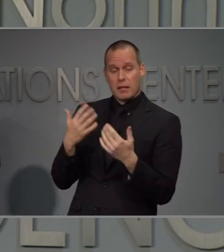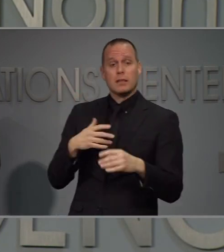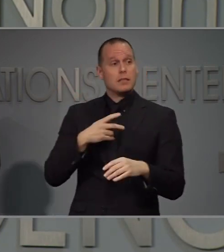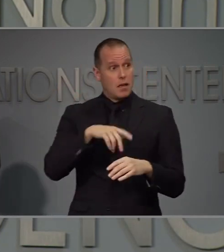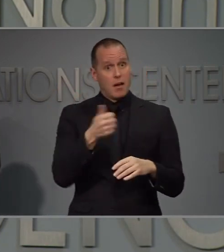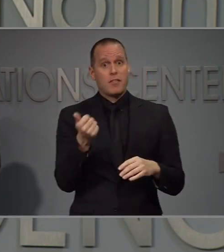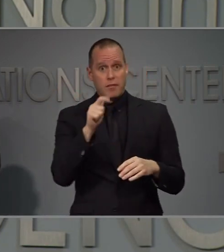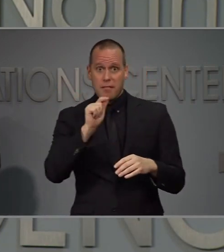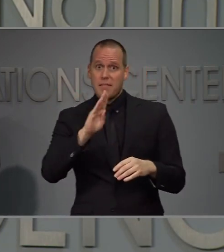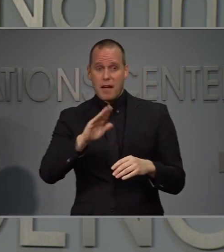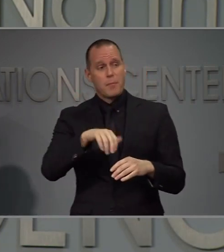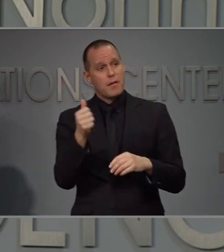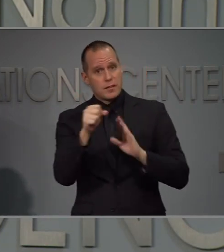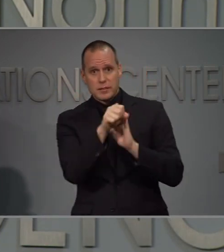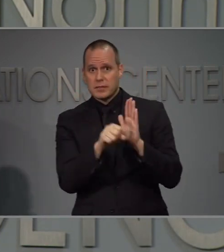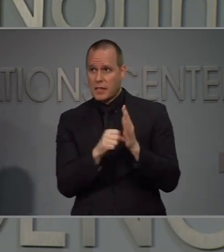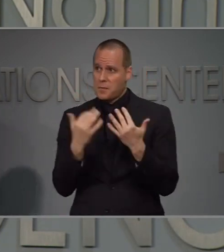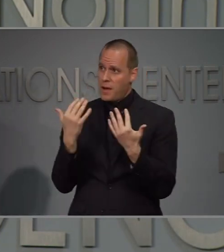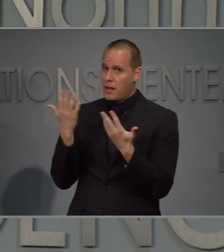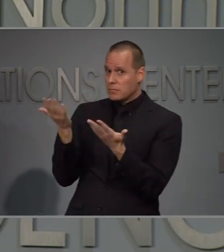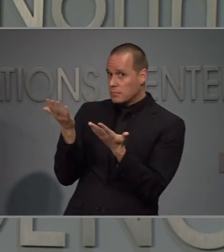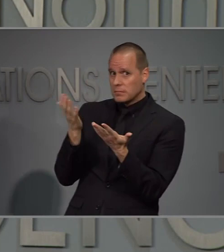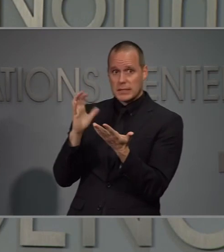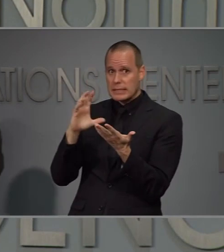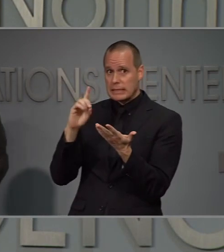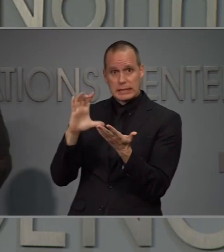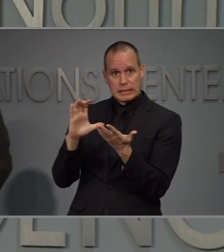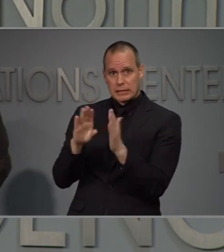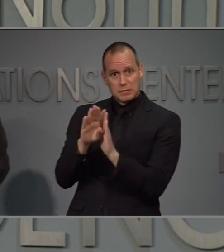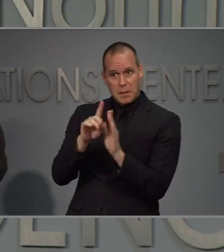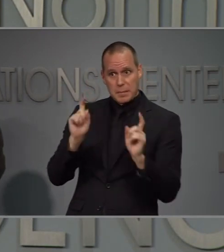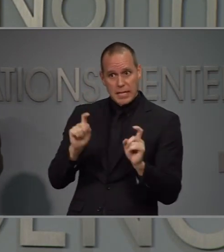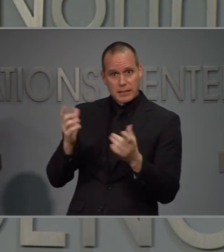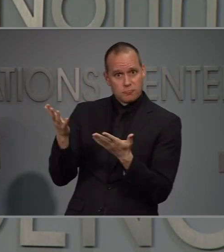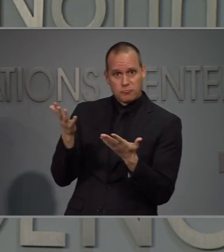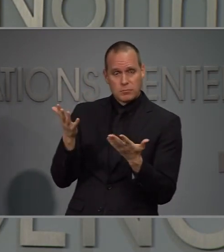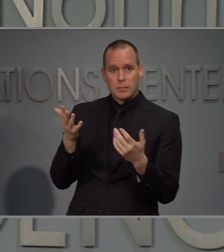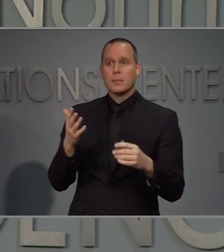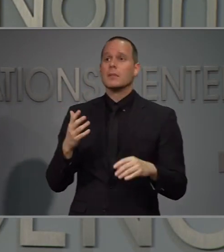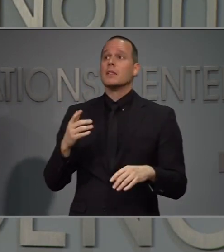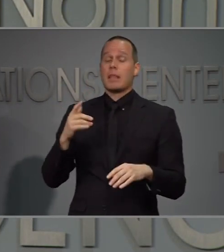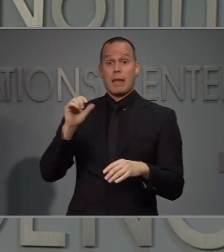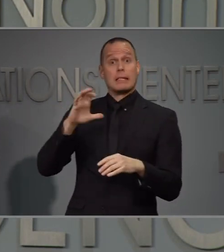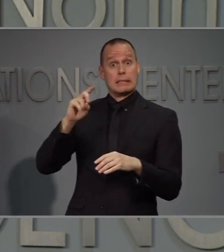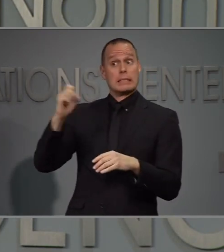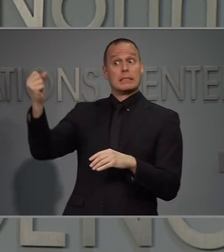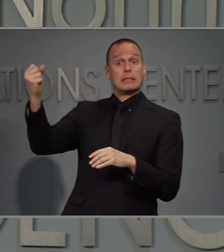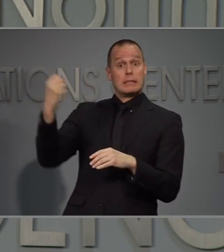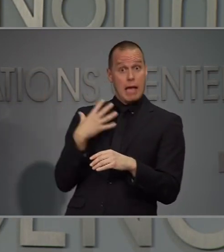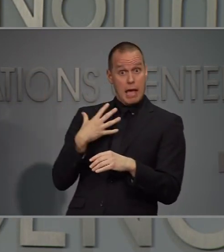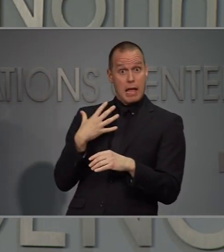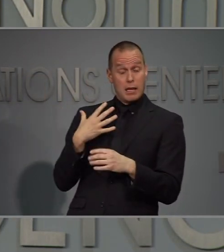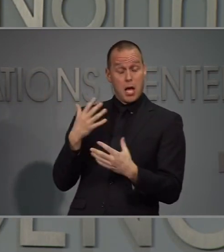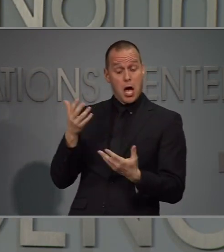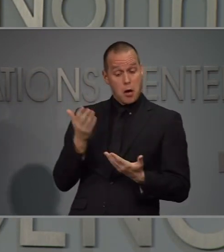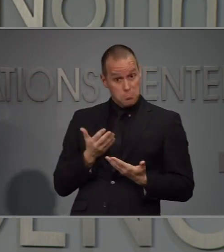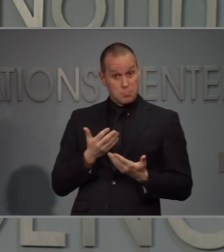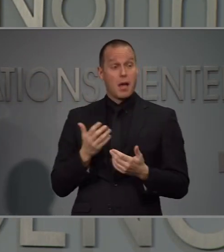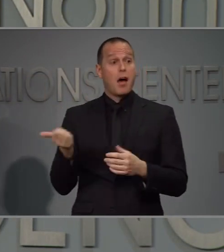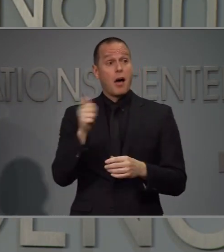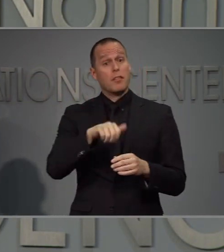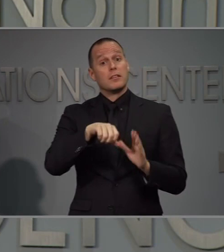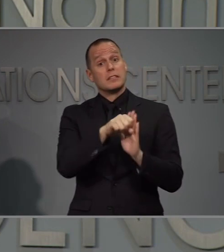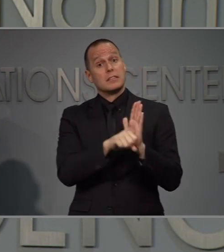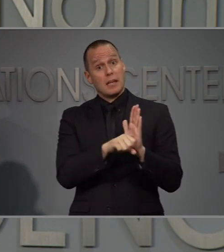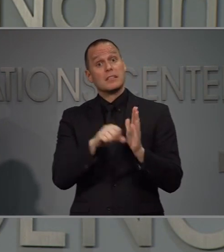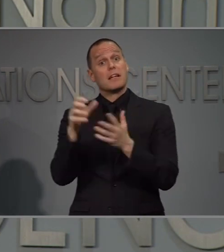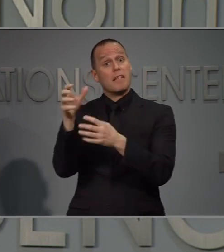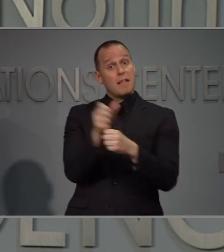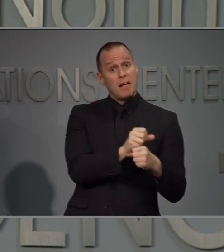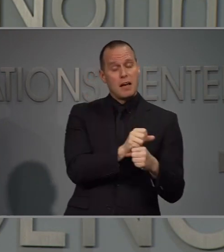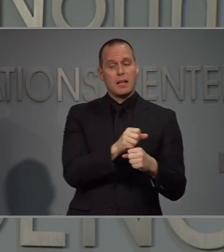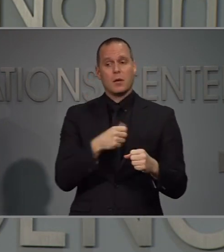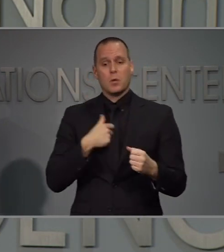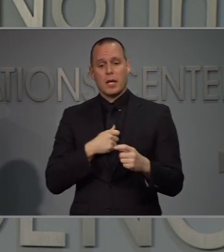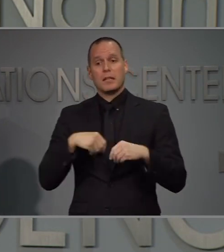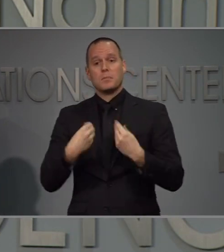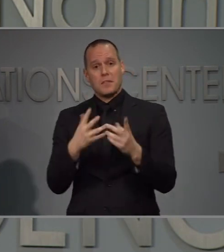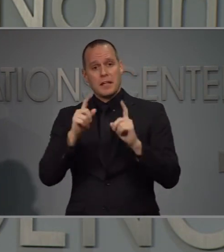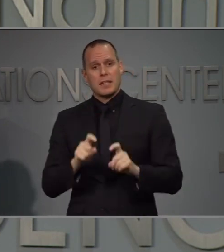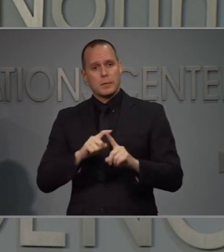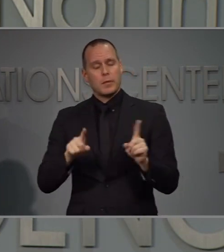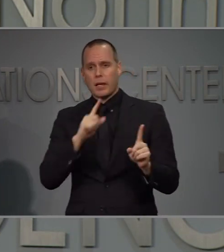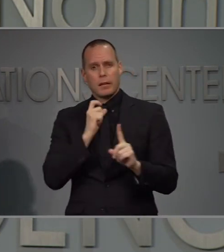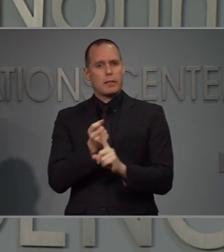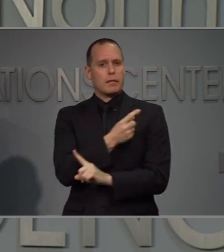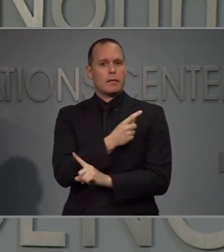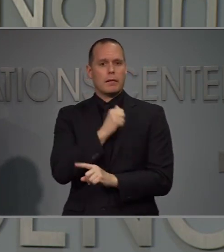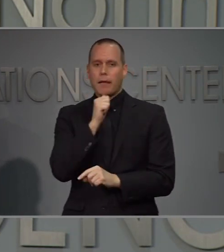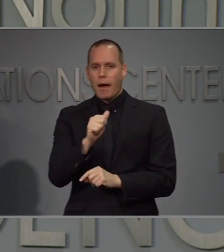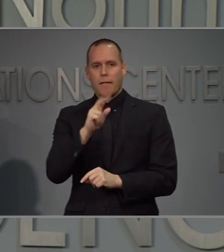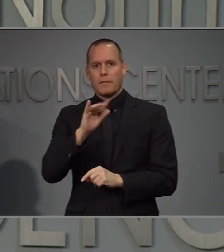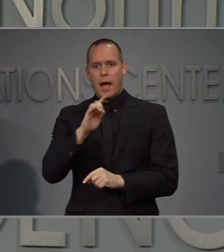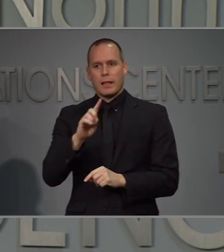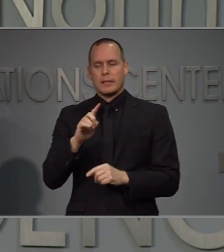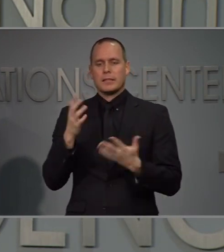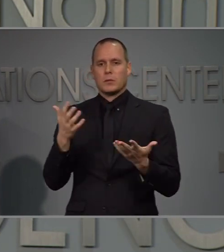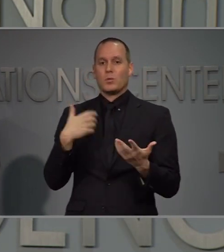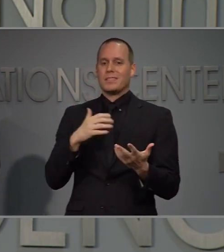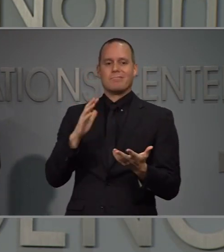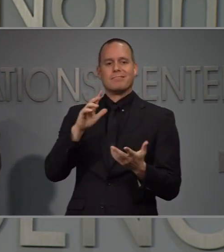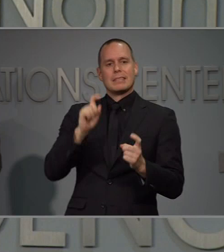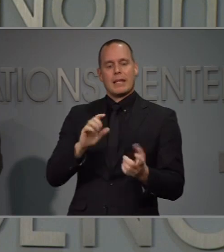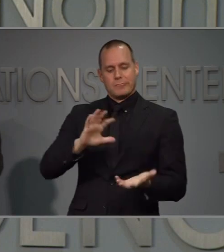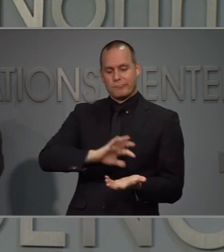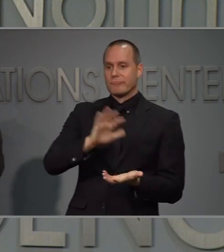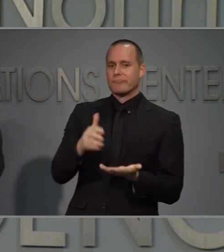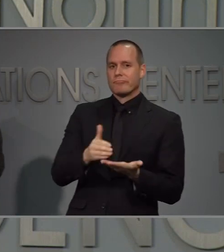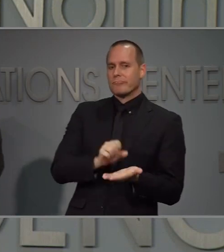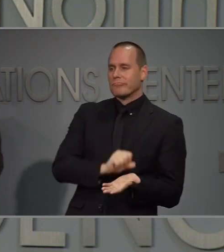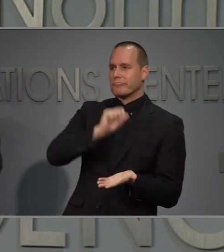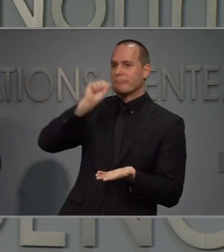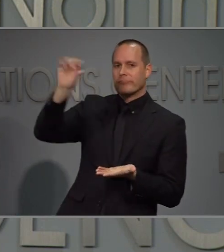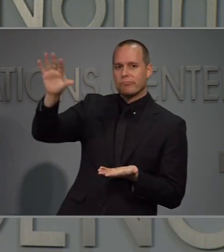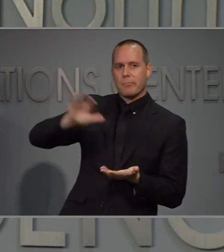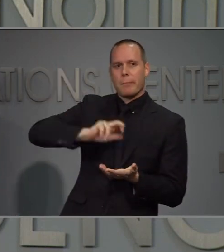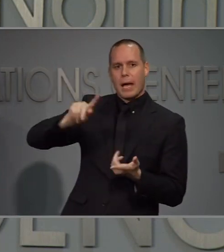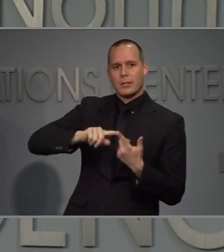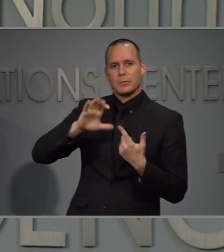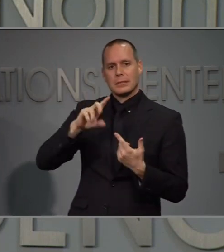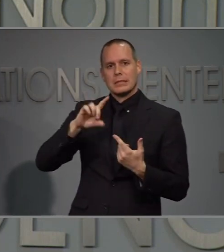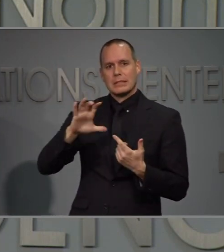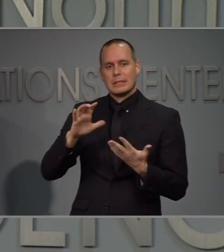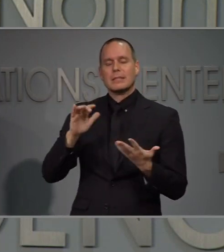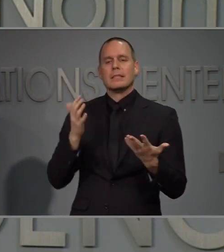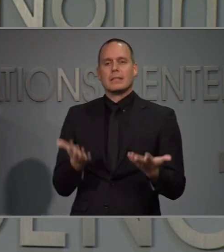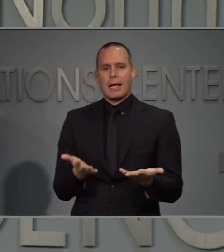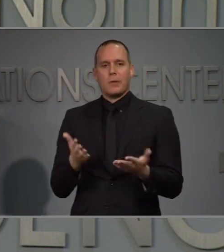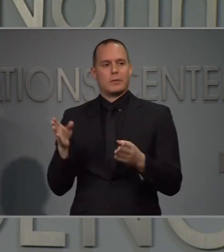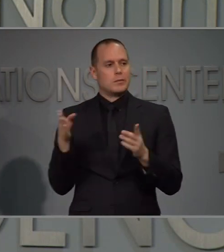esperando para es aprueben los laboratorios públicos y en el